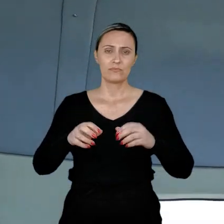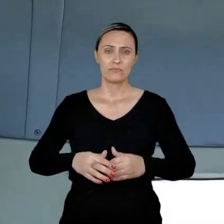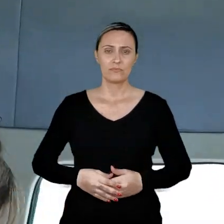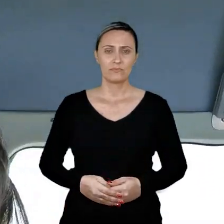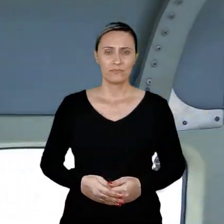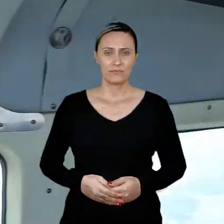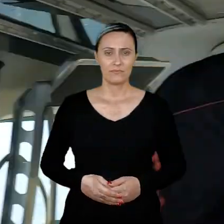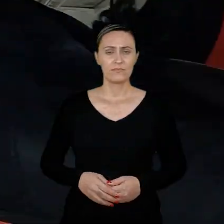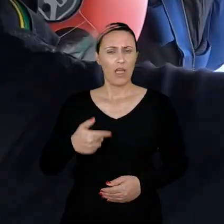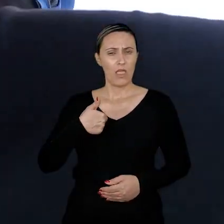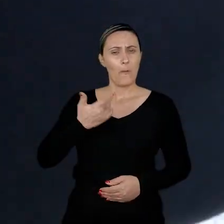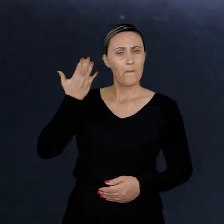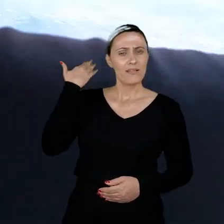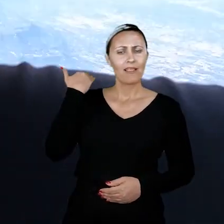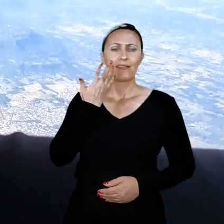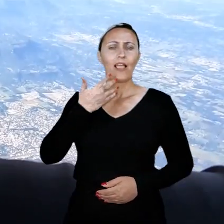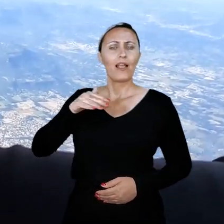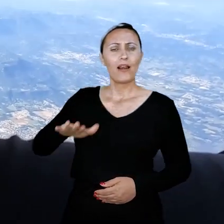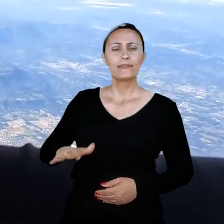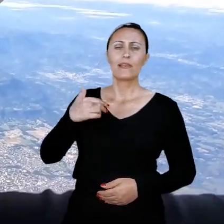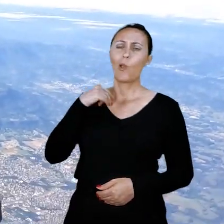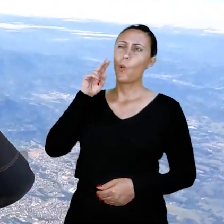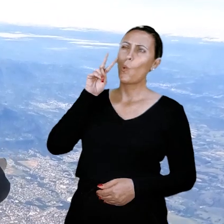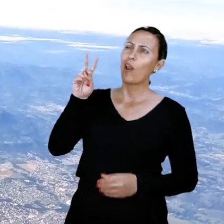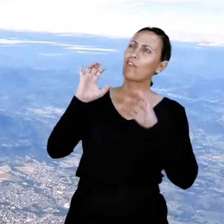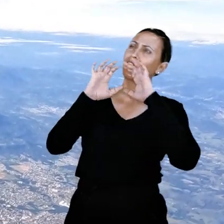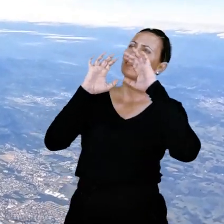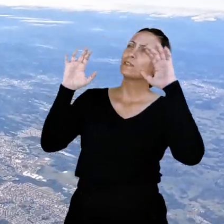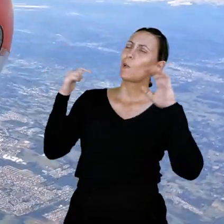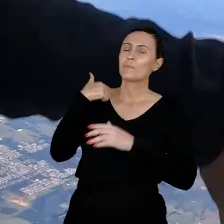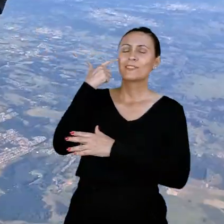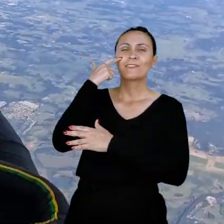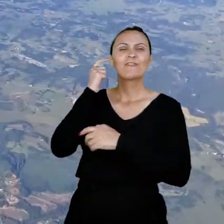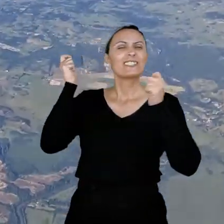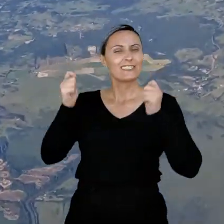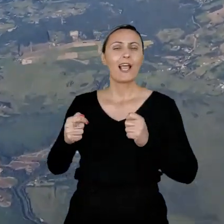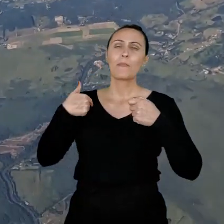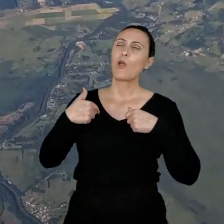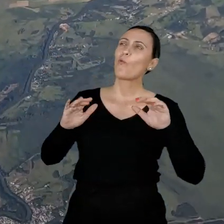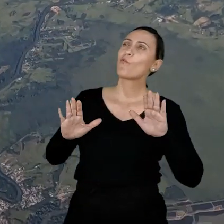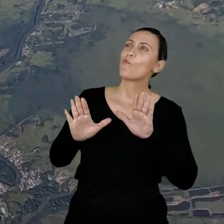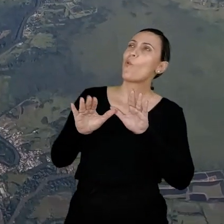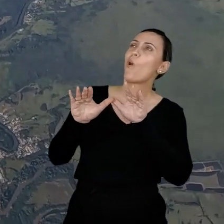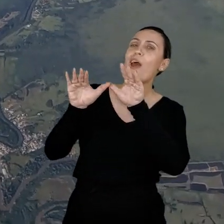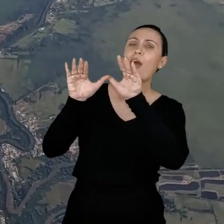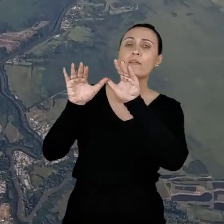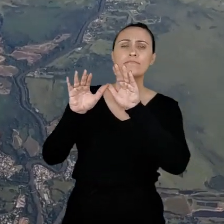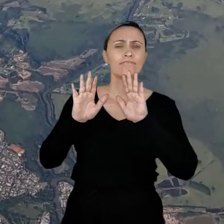Quando eu era criança, olhava para o céu e pensava: “Como deve ser bom voar”. Hoje, beirando os 50, eu viajei